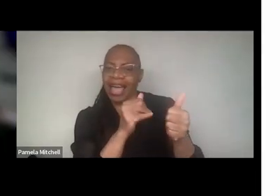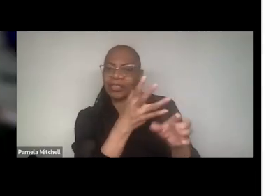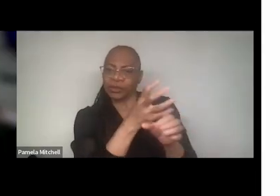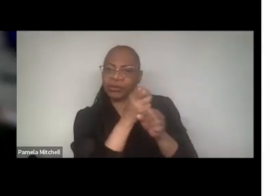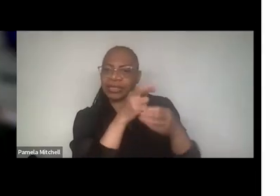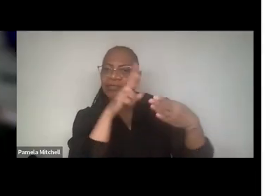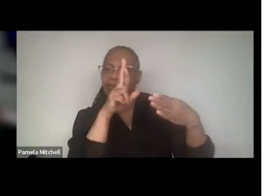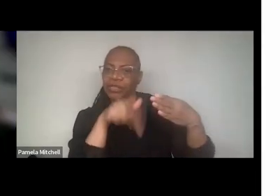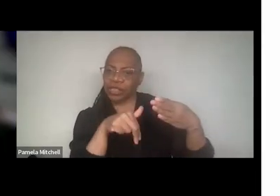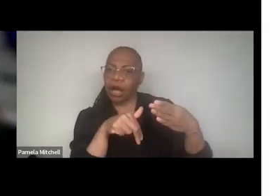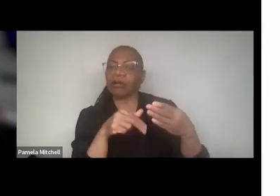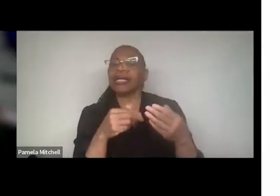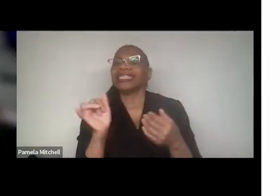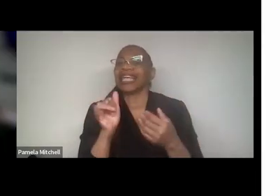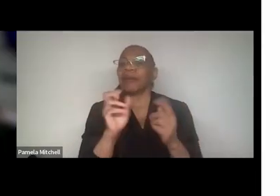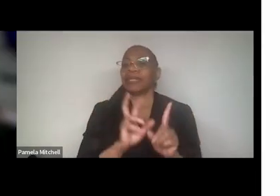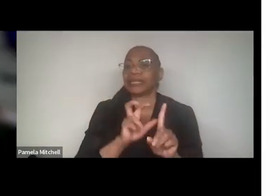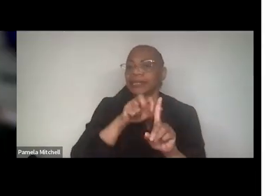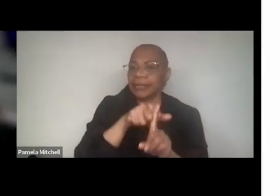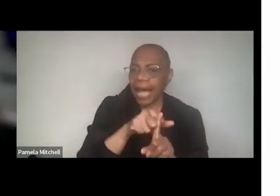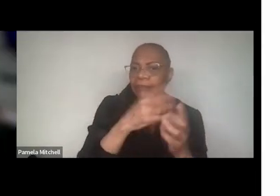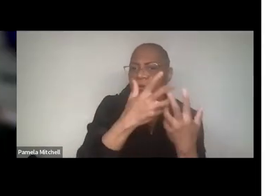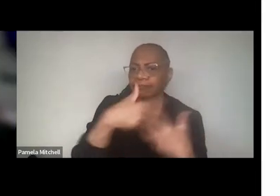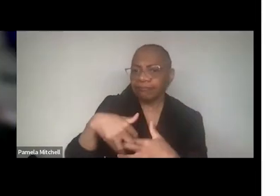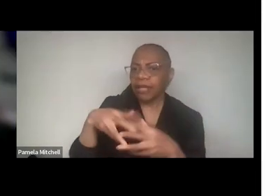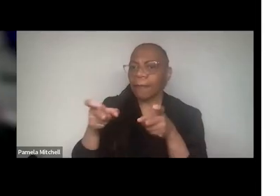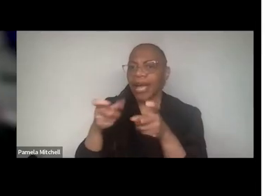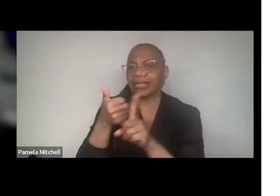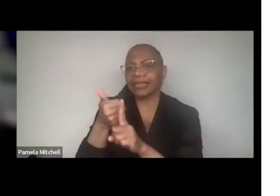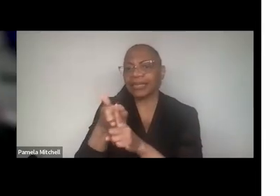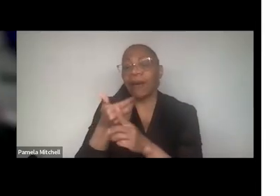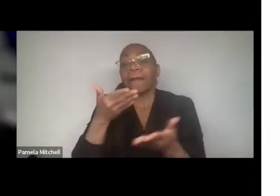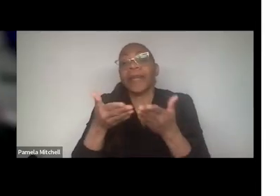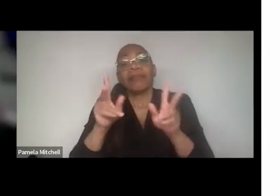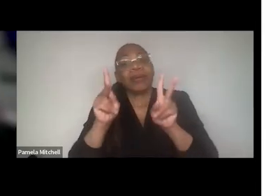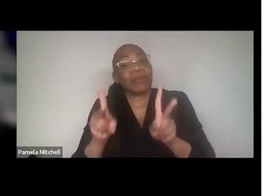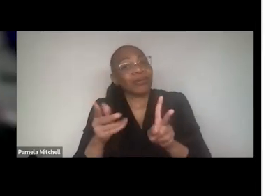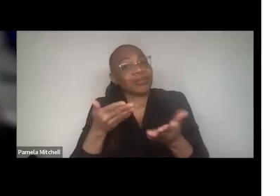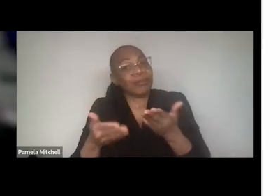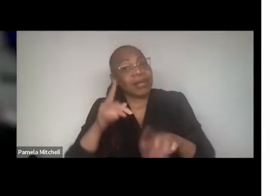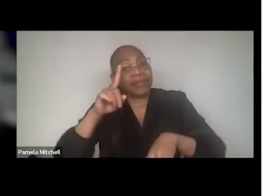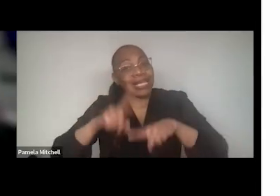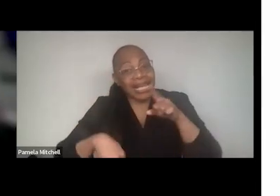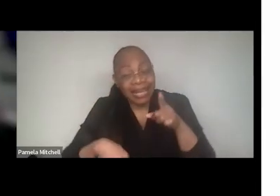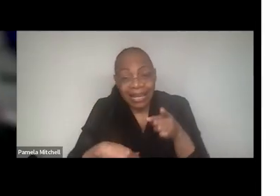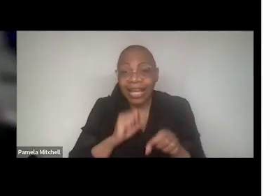incluso solo adaptándose y manejándose uno mismo, la persona podría no ser capaz de trabajar y mantener una actividad sustancial y lucrativa.